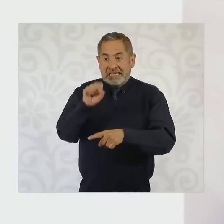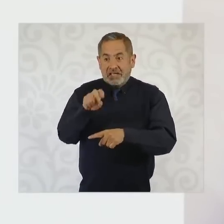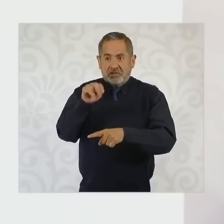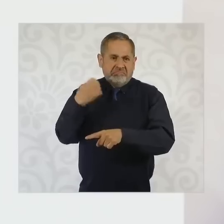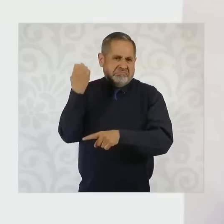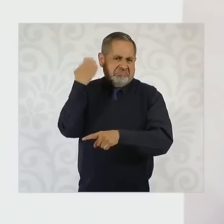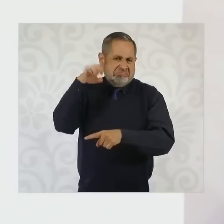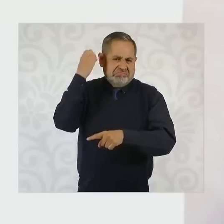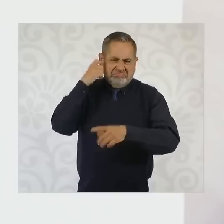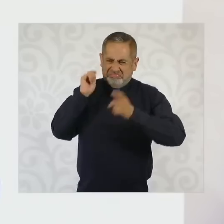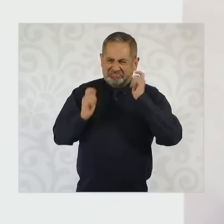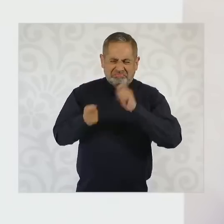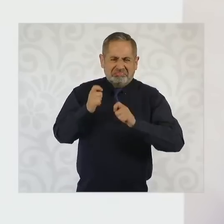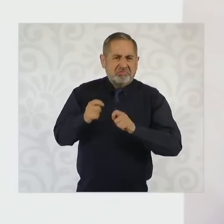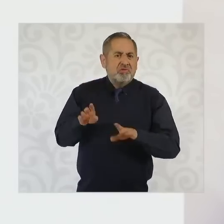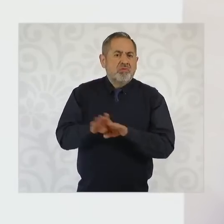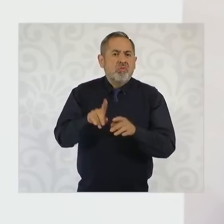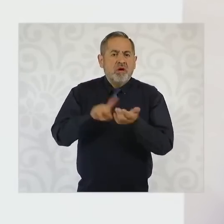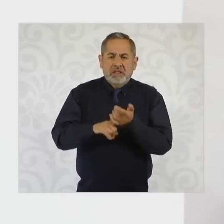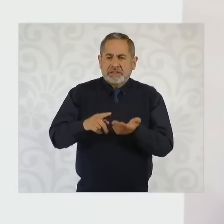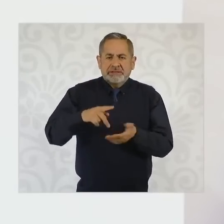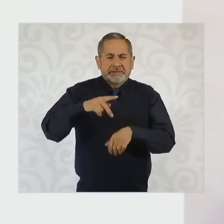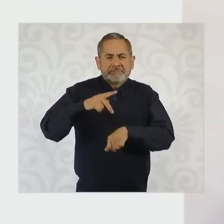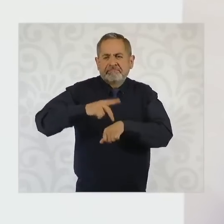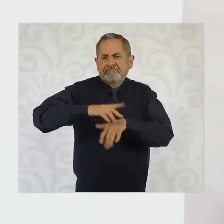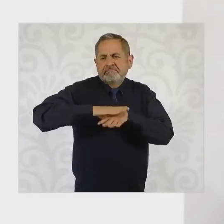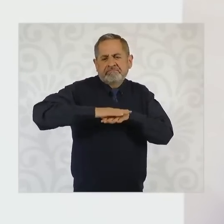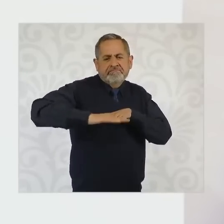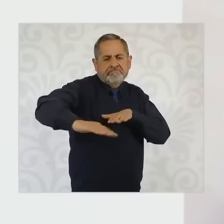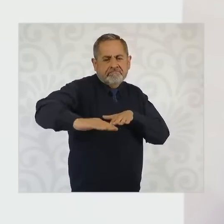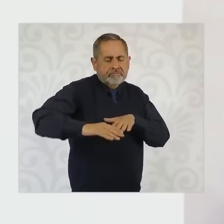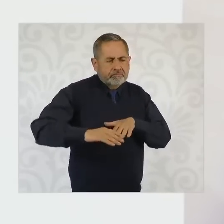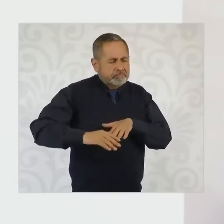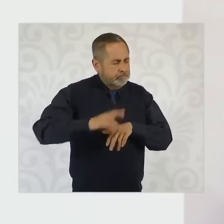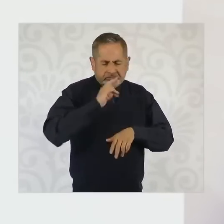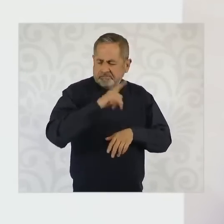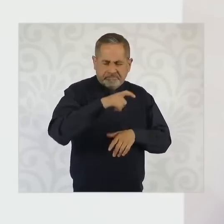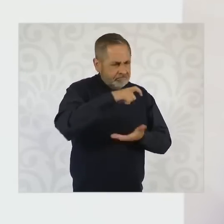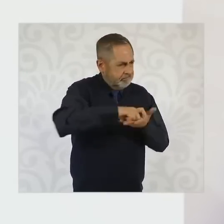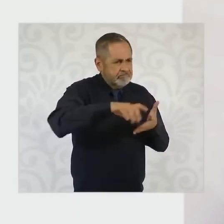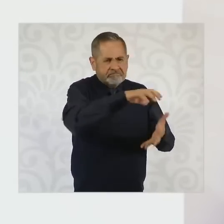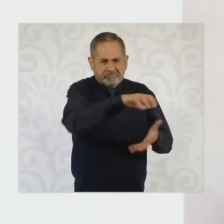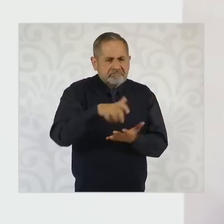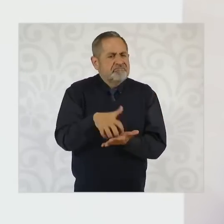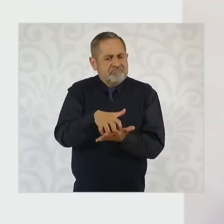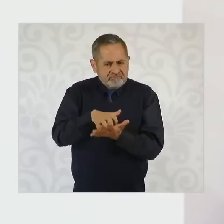Entonces eso va a permitir que podamos hacerlo más rápido que no sea el tiempo de que pues